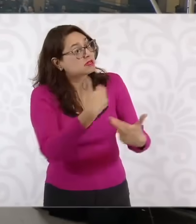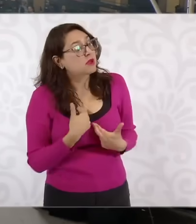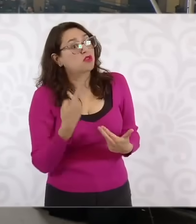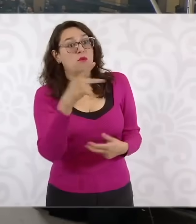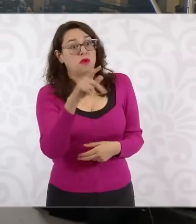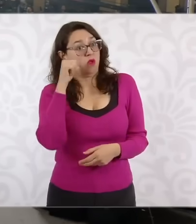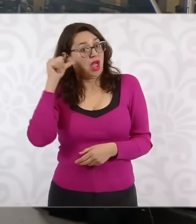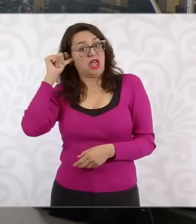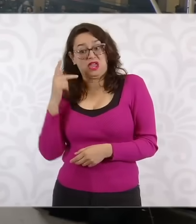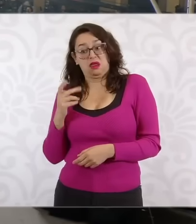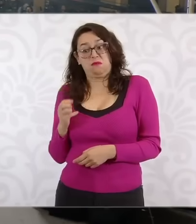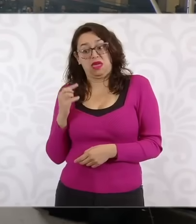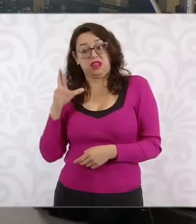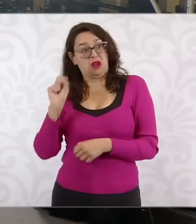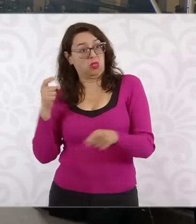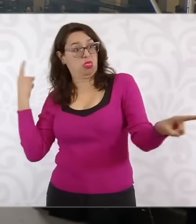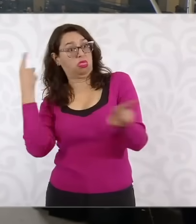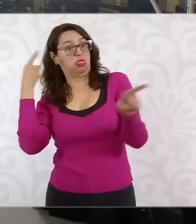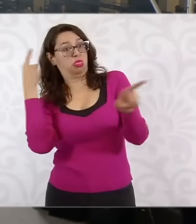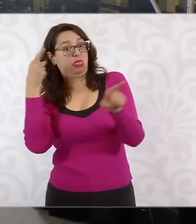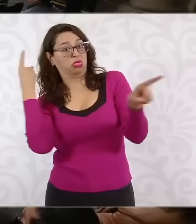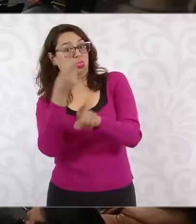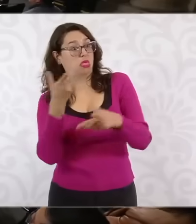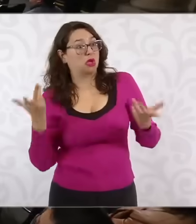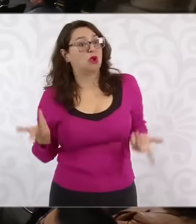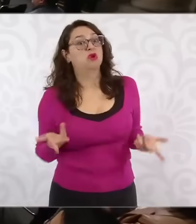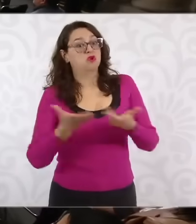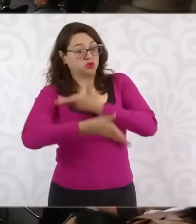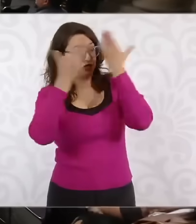respeto a Pedrero cuando me insultó o no sé si se refería a mí, a usted porque usted lo fue el que